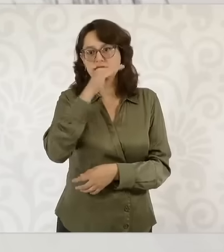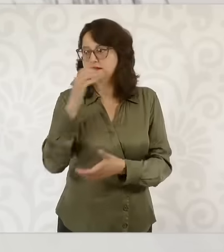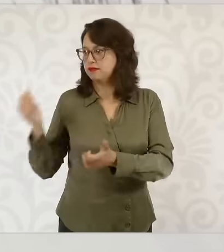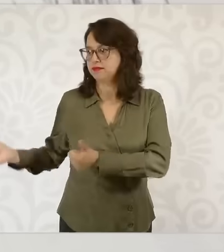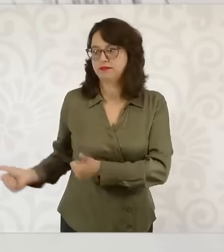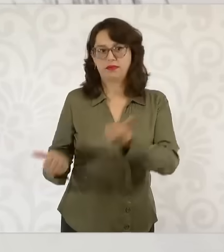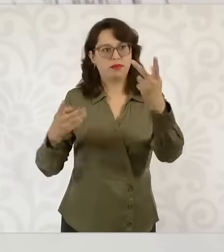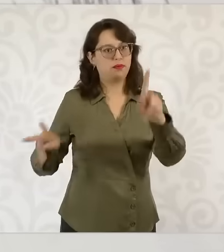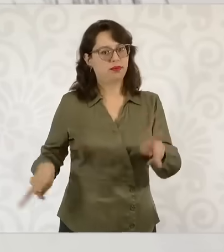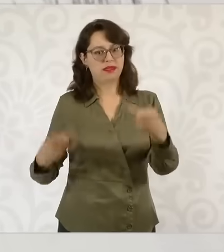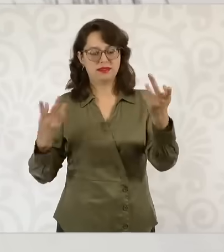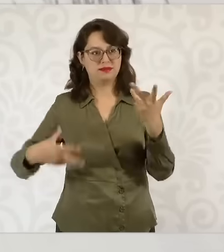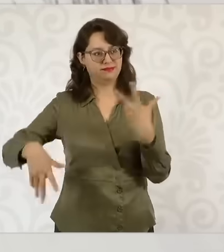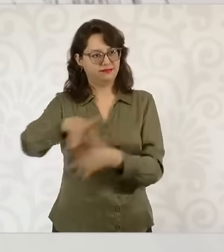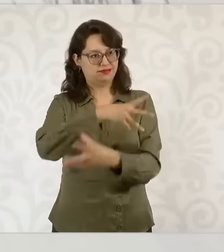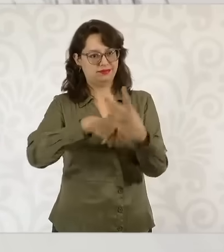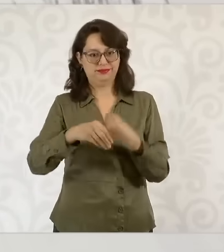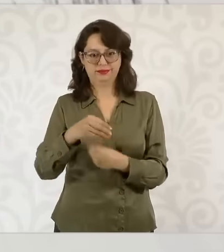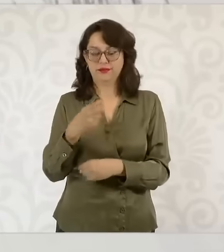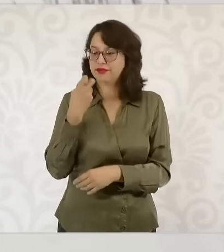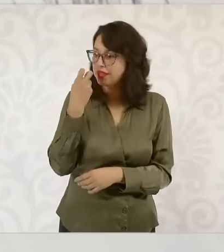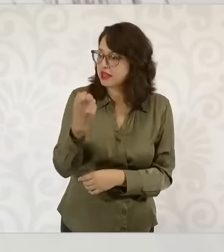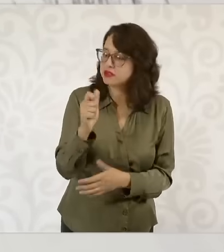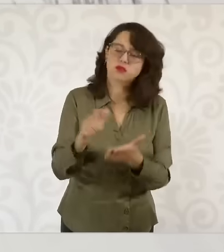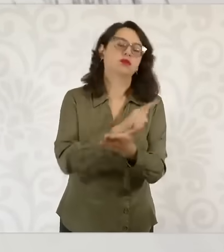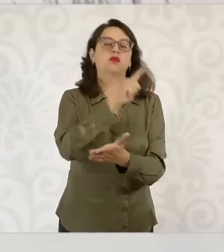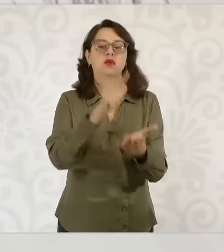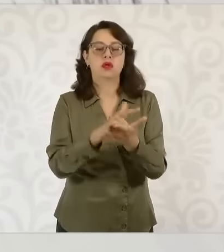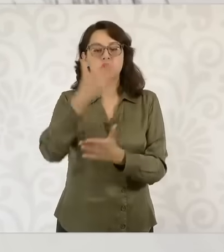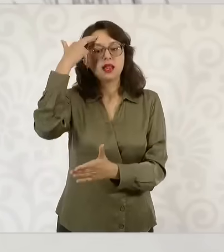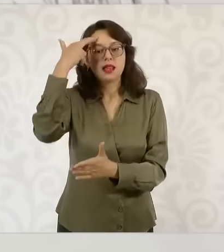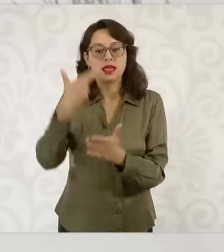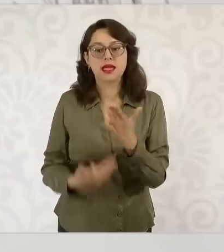Estas sociedades de autobasto eran ilegales. Entonces, después vino la reforma eléctrica